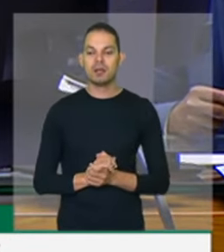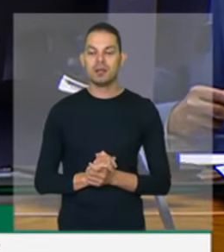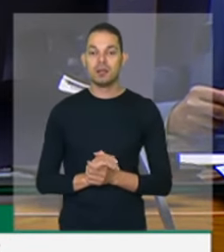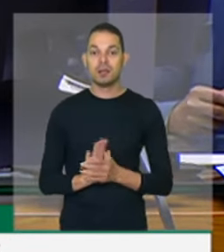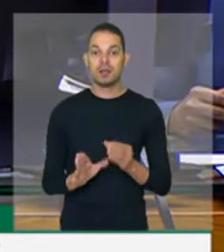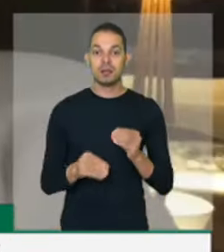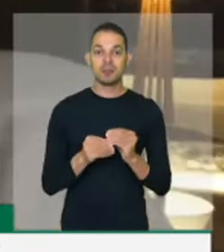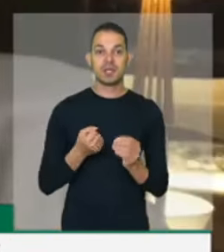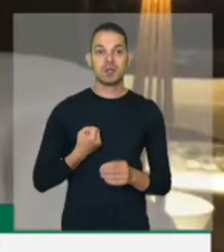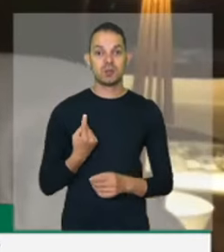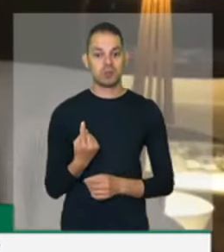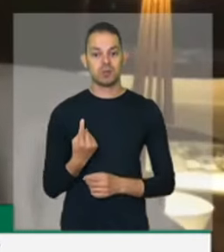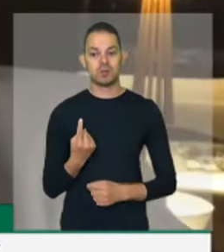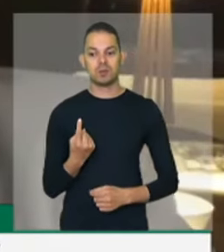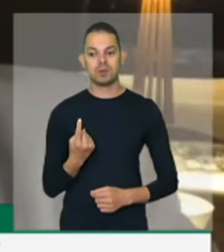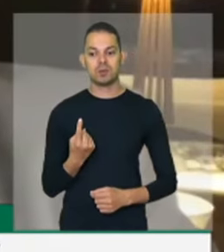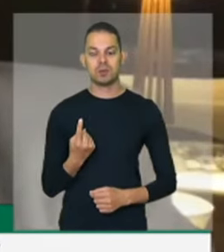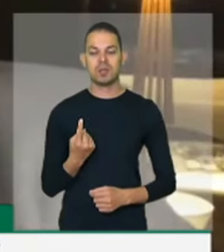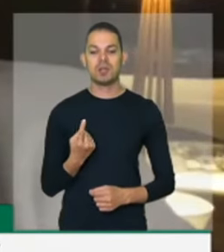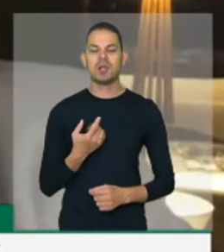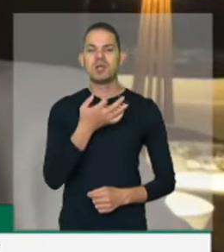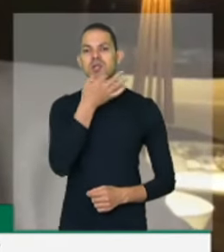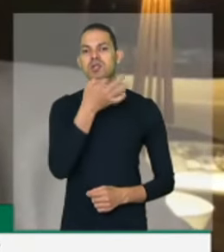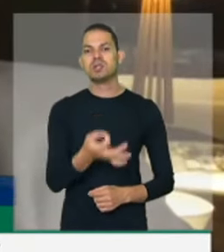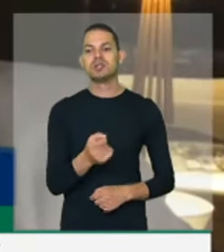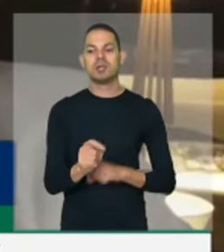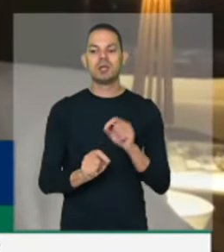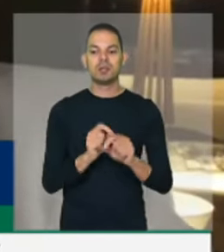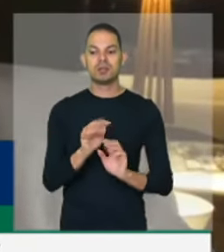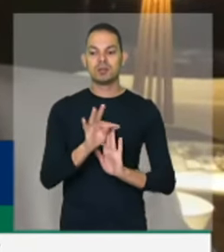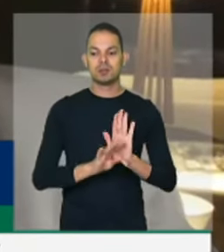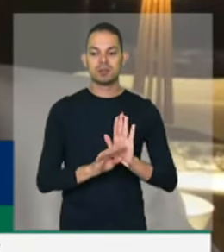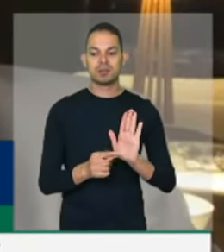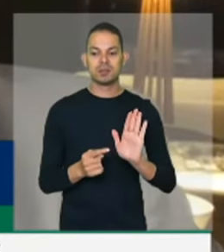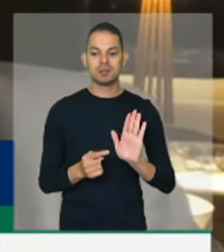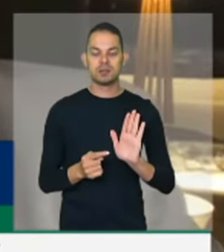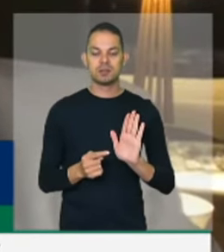1 QUE.... SUGERE QUE O TEXTO SEJA É... NO TEXTO SEJA DISPONIBILIZADO LEITOS, SEJAM